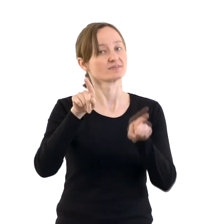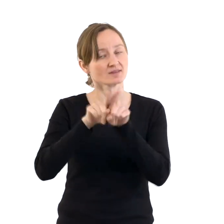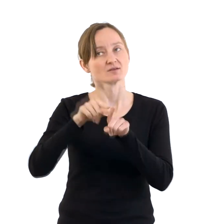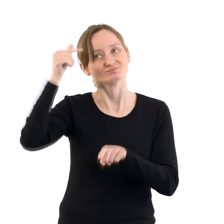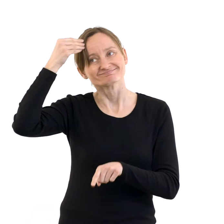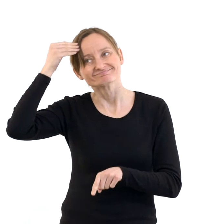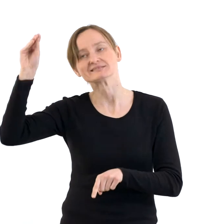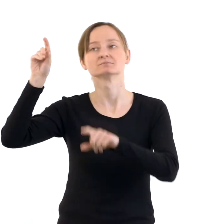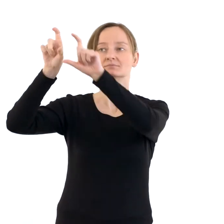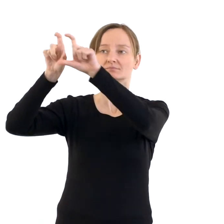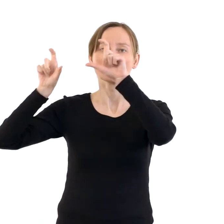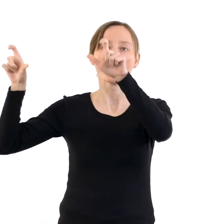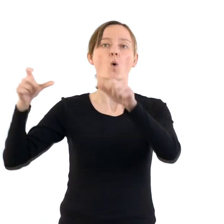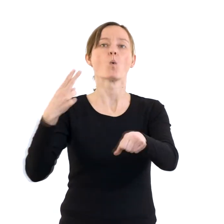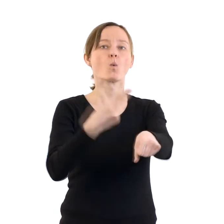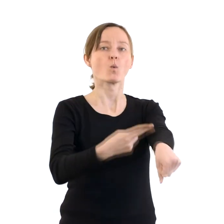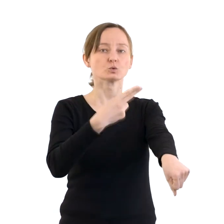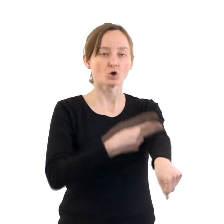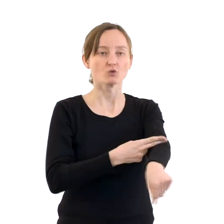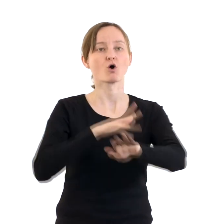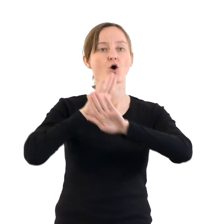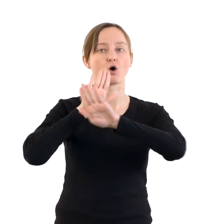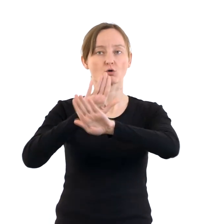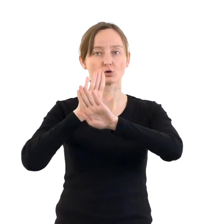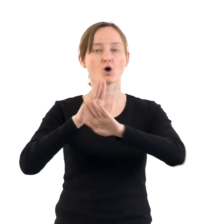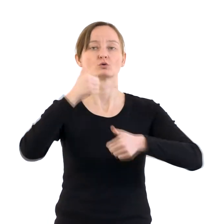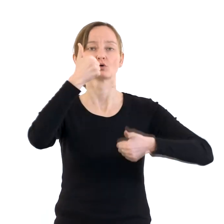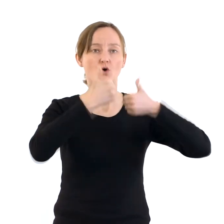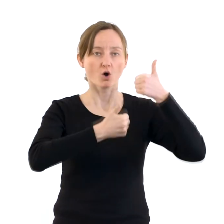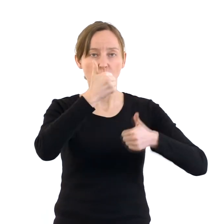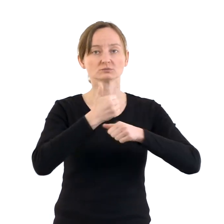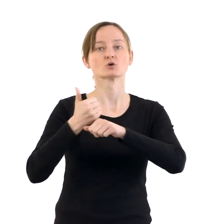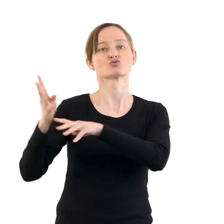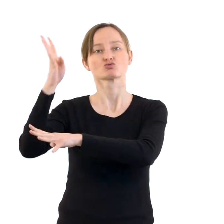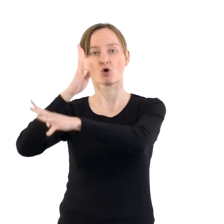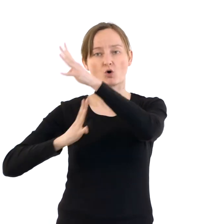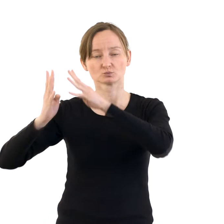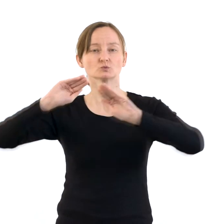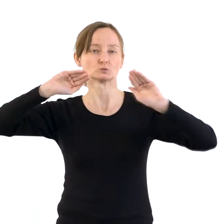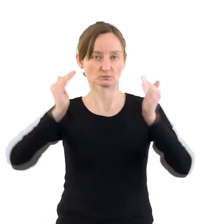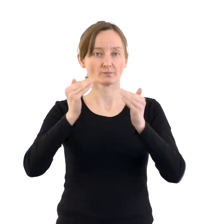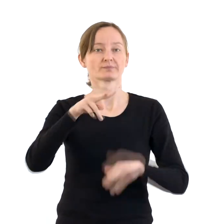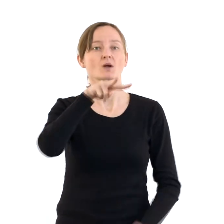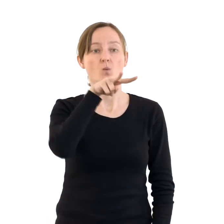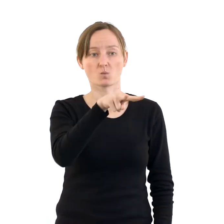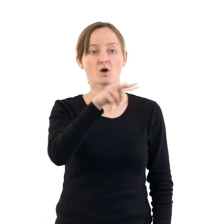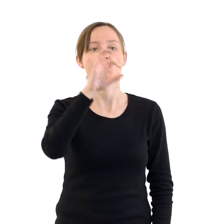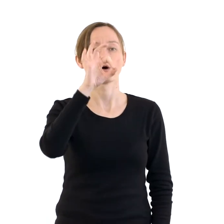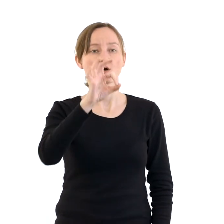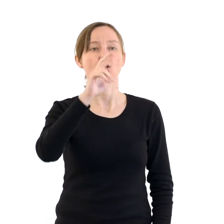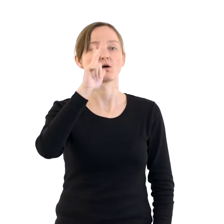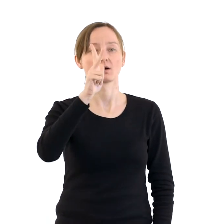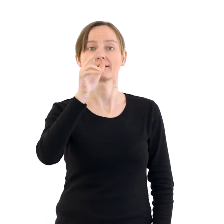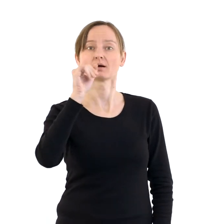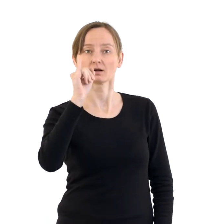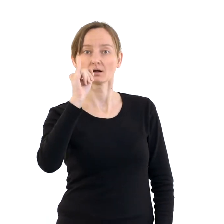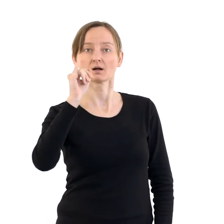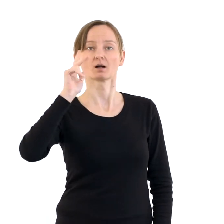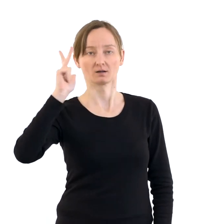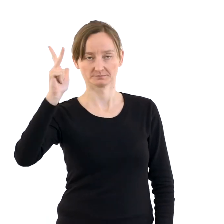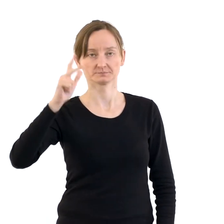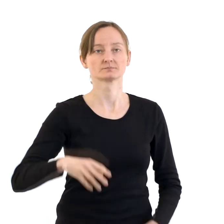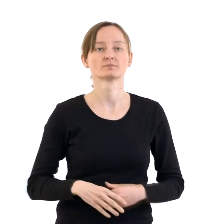i informowania Urzędu Ochrony Konkurencji i Konsumentów (UOKiK).